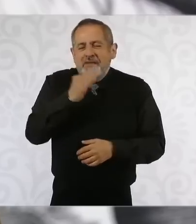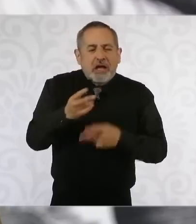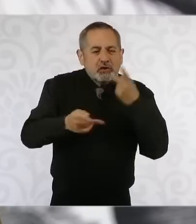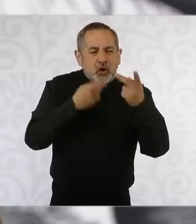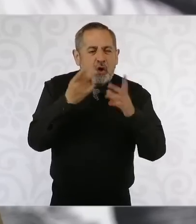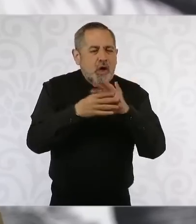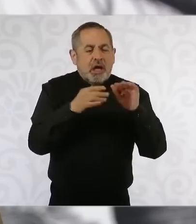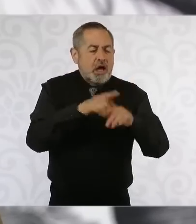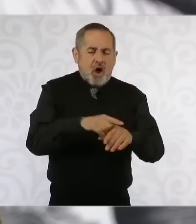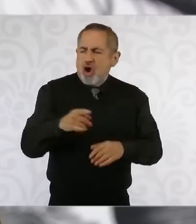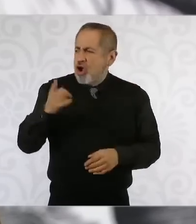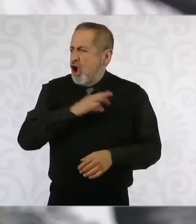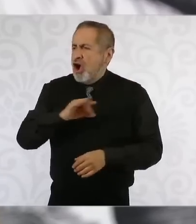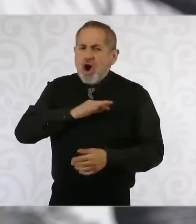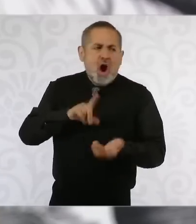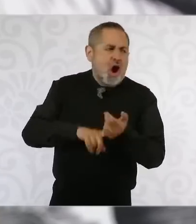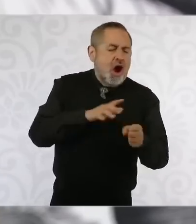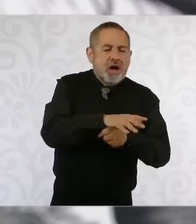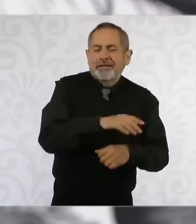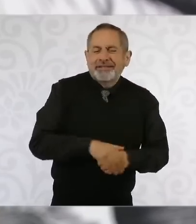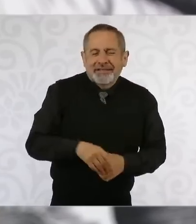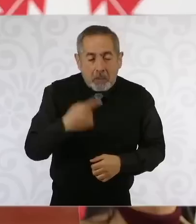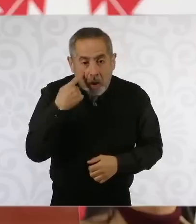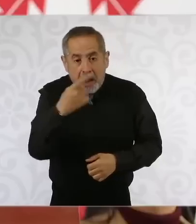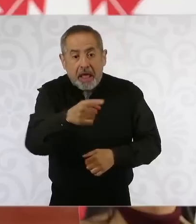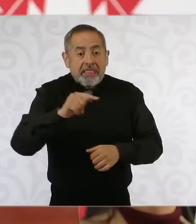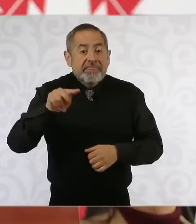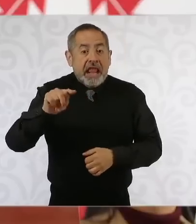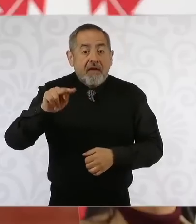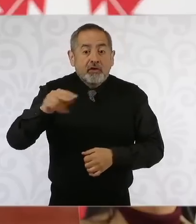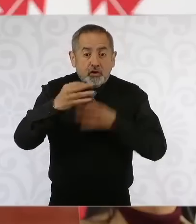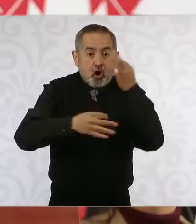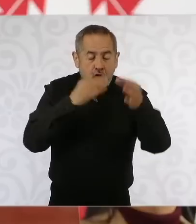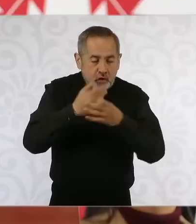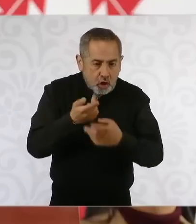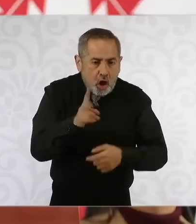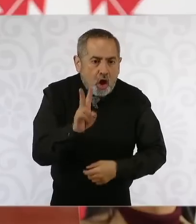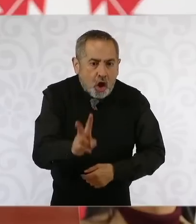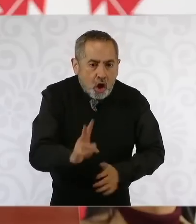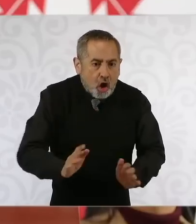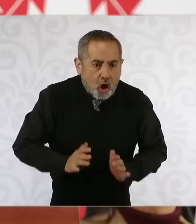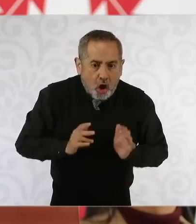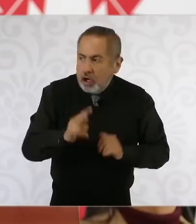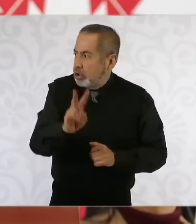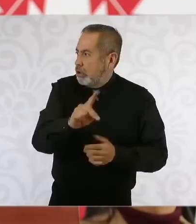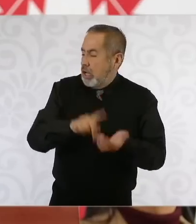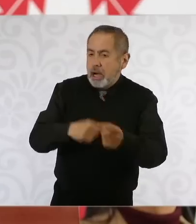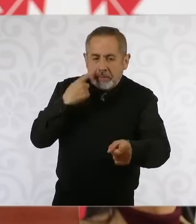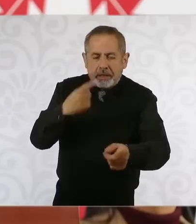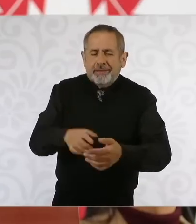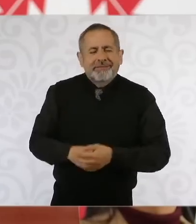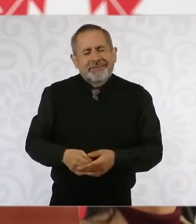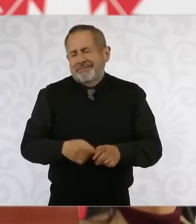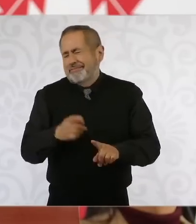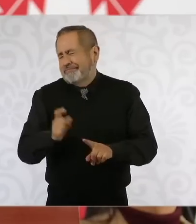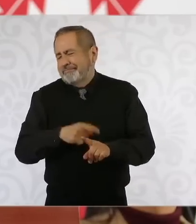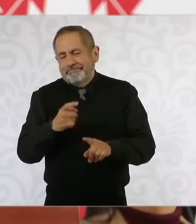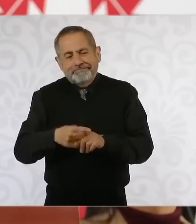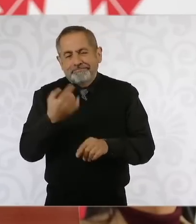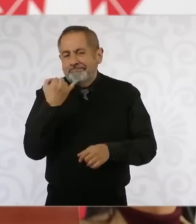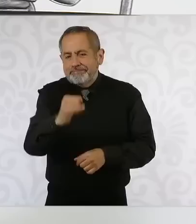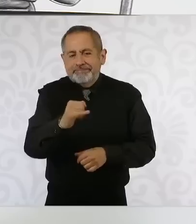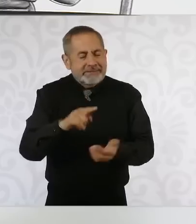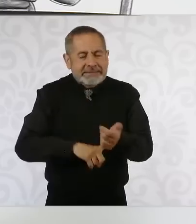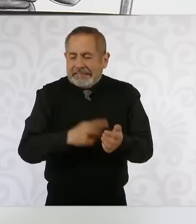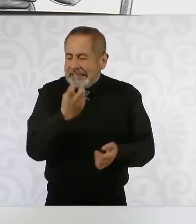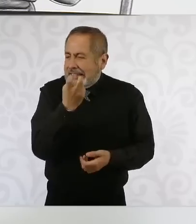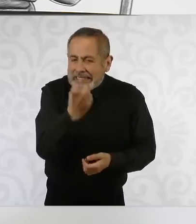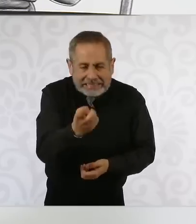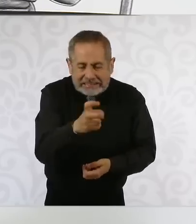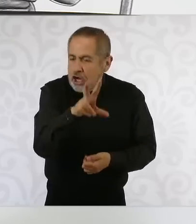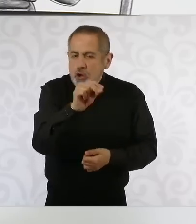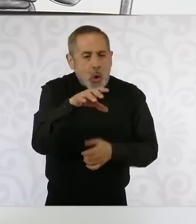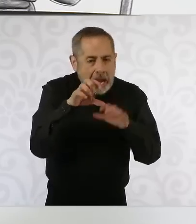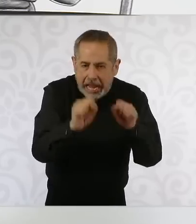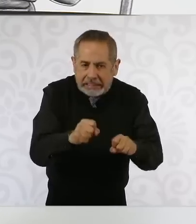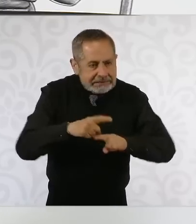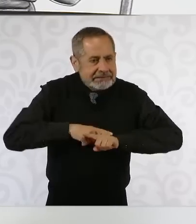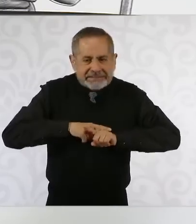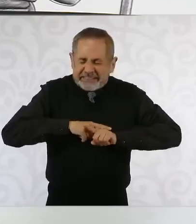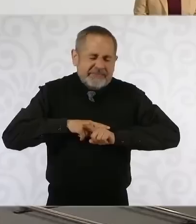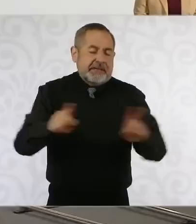partir de series televisivas que han hecho eh una caricatura de la producción de este método será